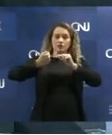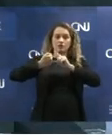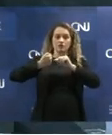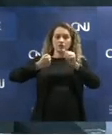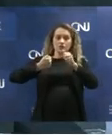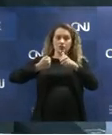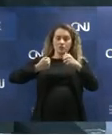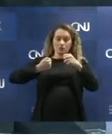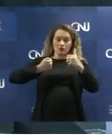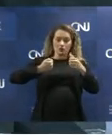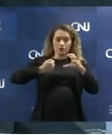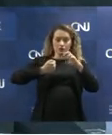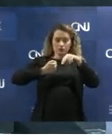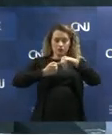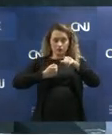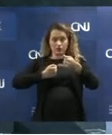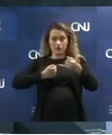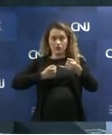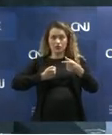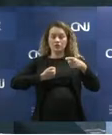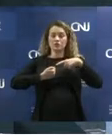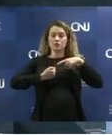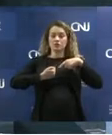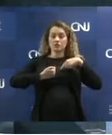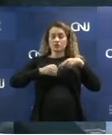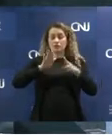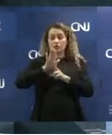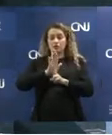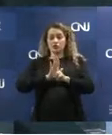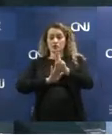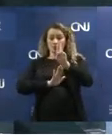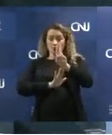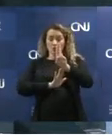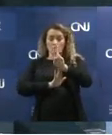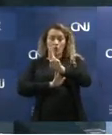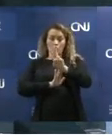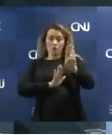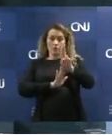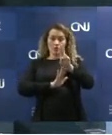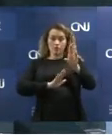em que a nomeação do conselheiro ocorrer quando o cargo ainda estiver provido.